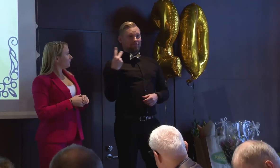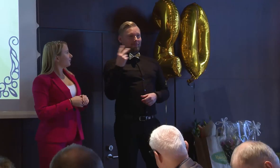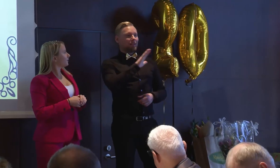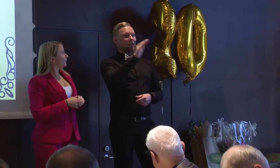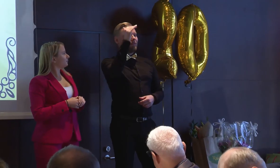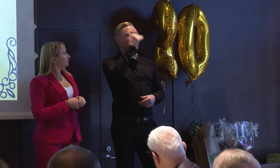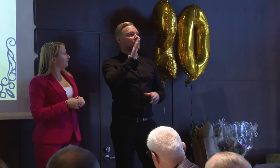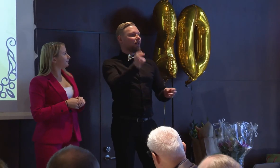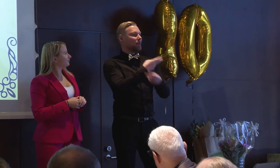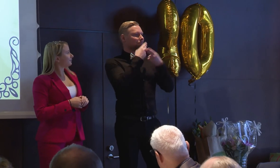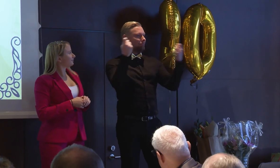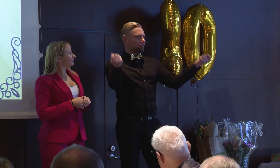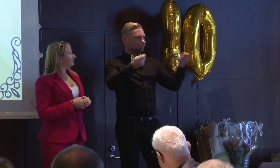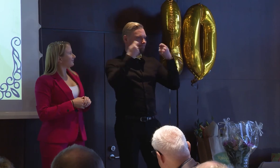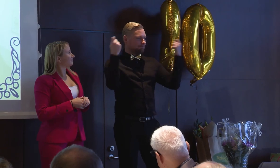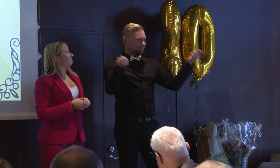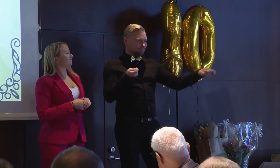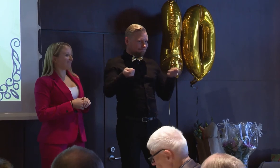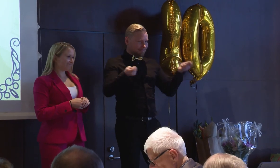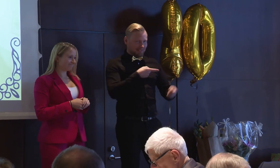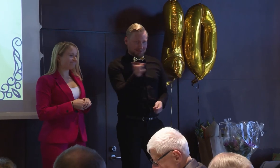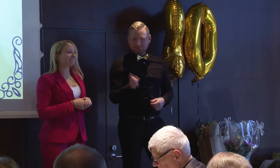Me pidämme huolen siitä, että ilta sujuu leppoisasti.